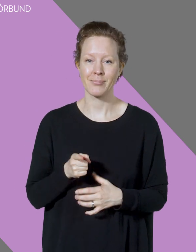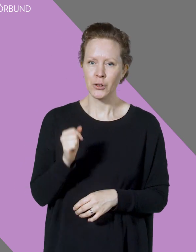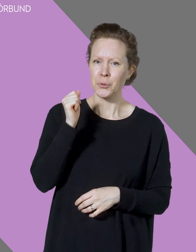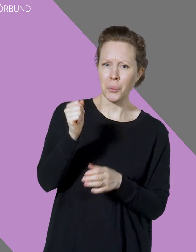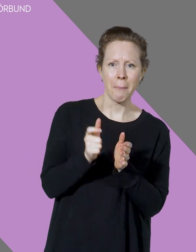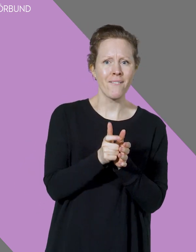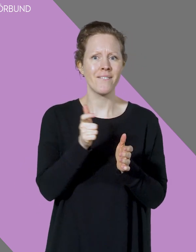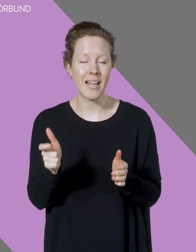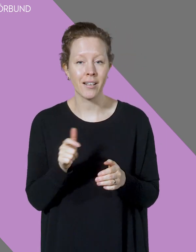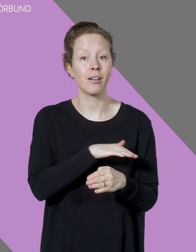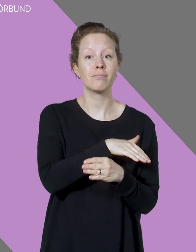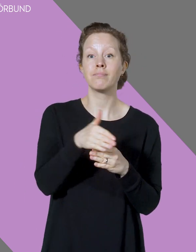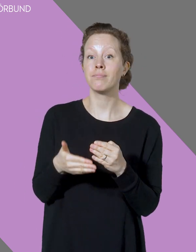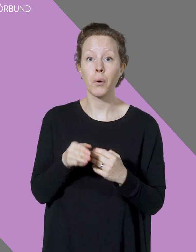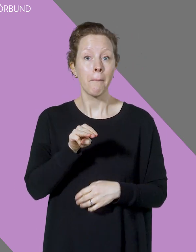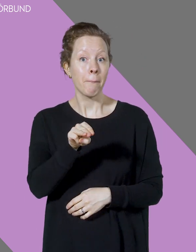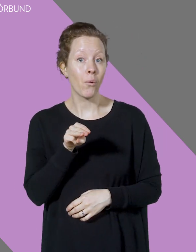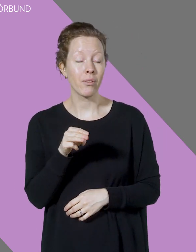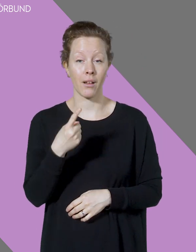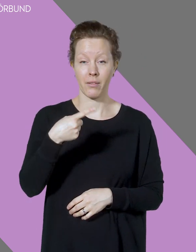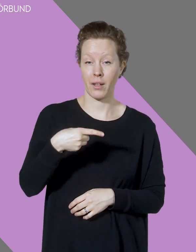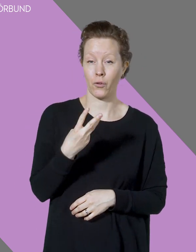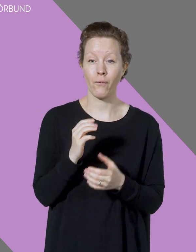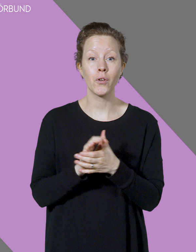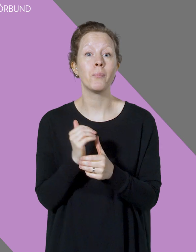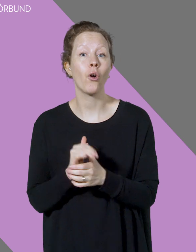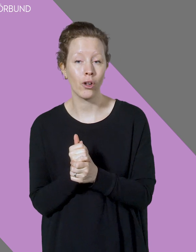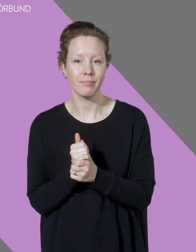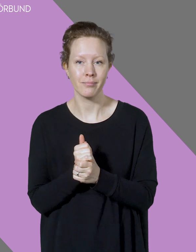Superveckan kulminerar måndagen den 13.2, -